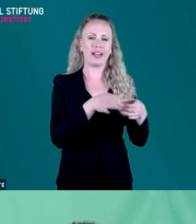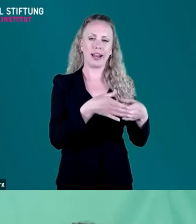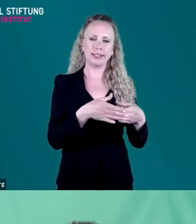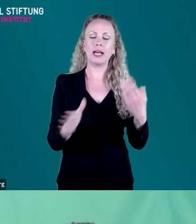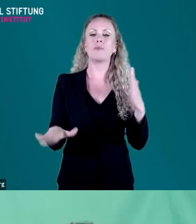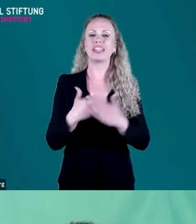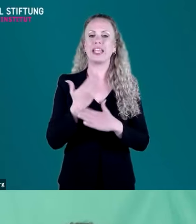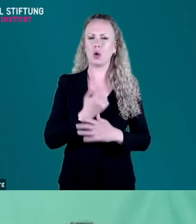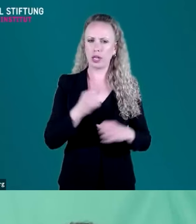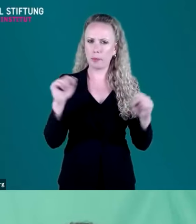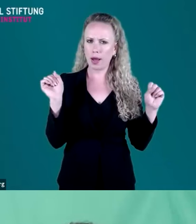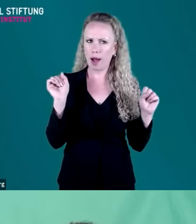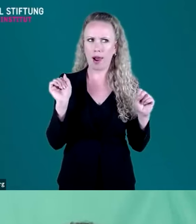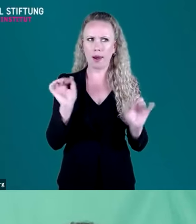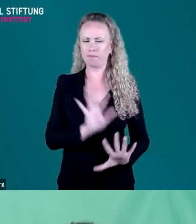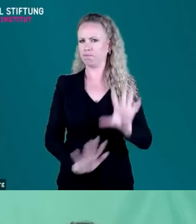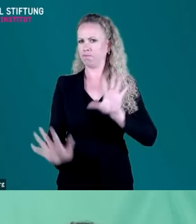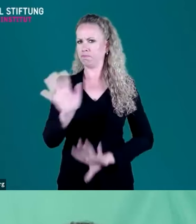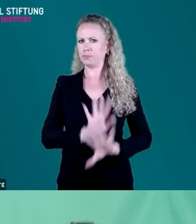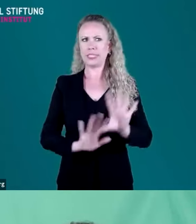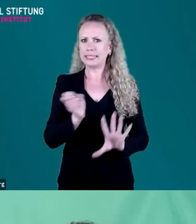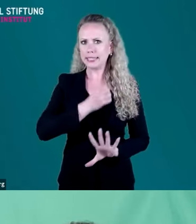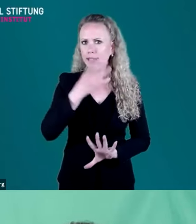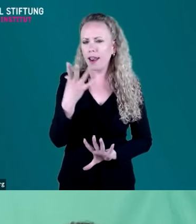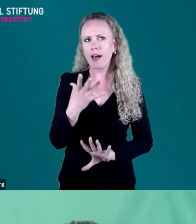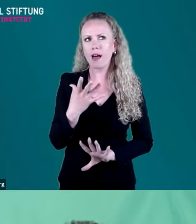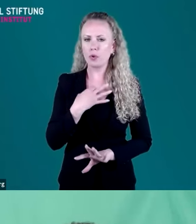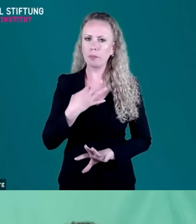Weil das habe ich nicht wirklich verstanden, warum Sie den Begriff gewählt haben.